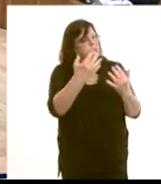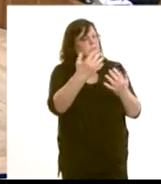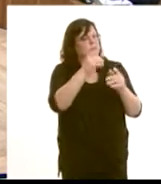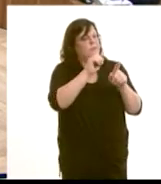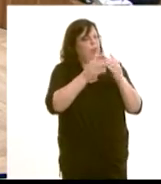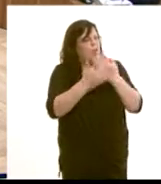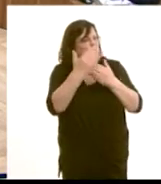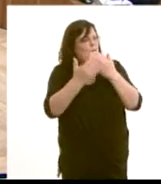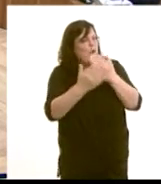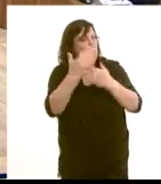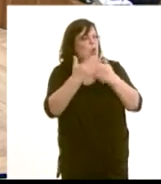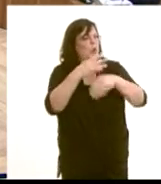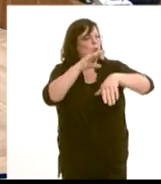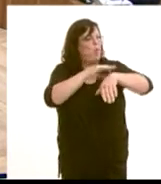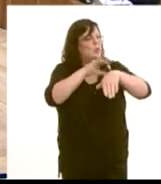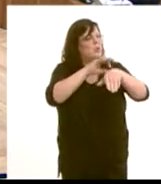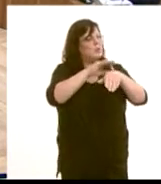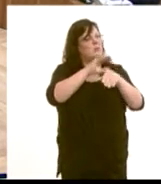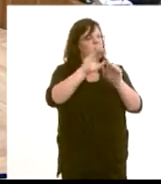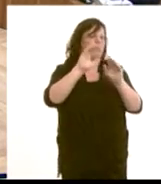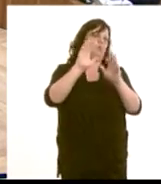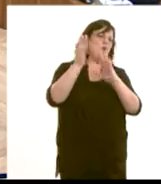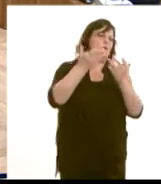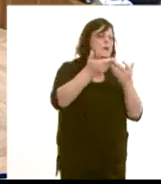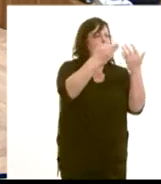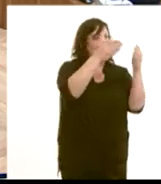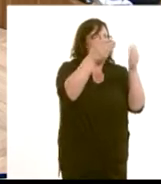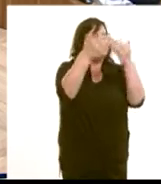Wrth gwrs, maen nhwín darparu adeiladau oír safon uchaf i feddygon teulu.